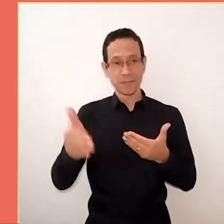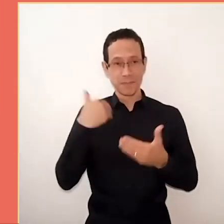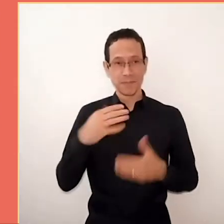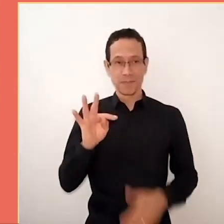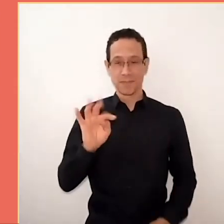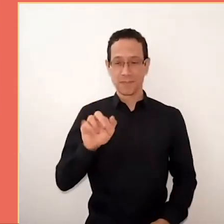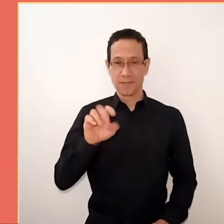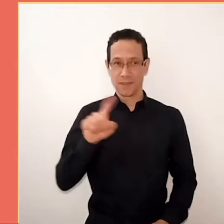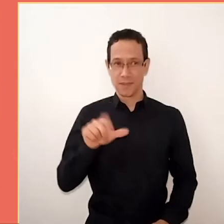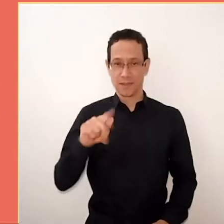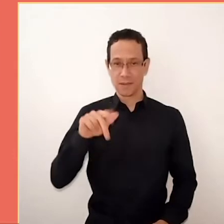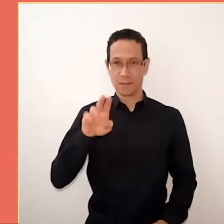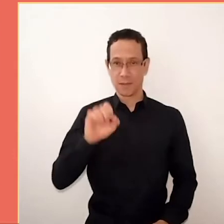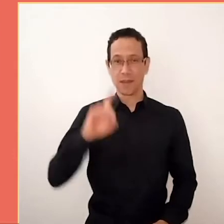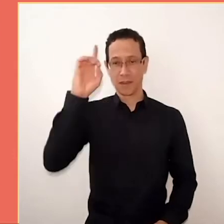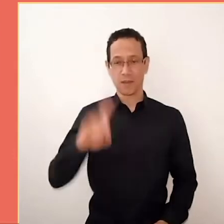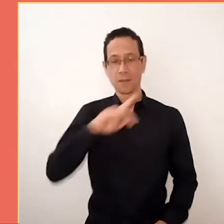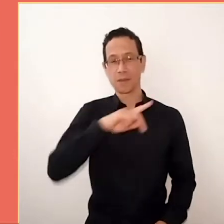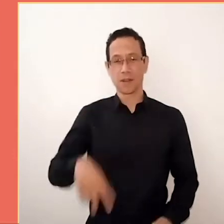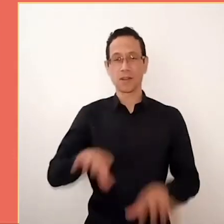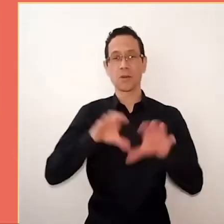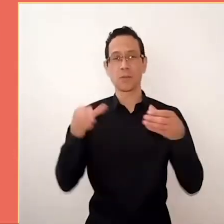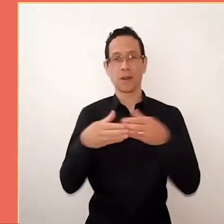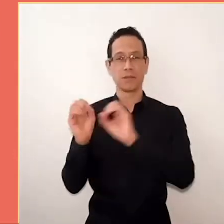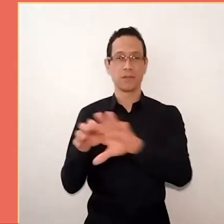diretora-presidente da Comunidade Educativa, CEDAC.